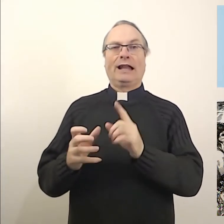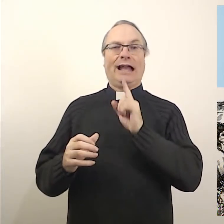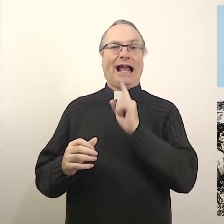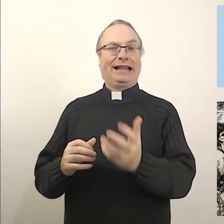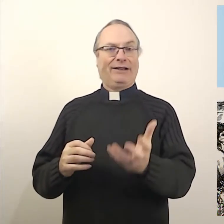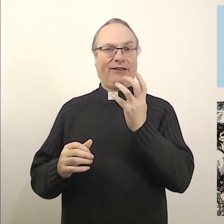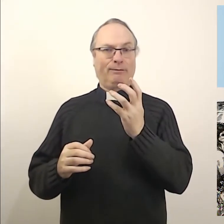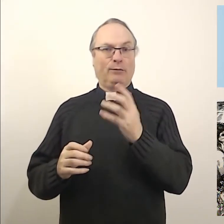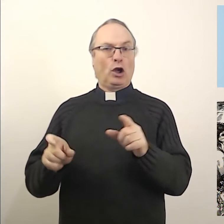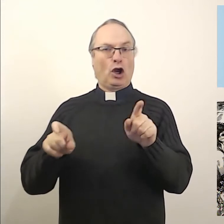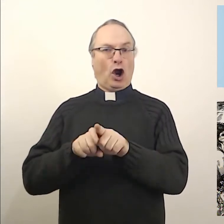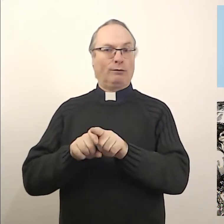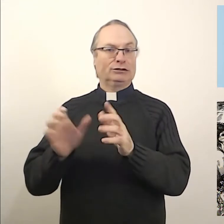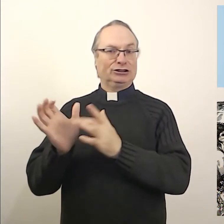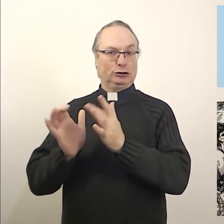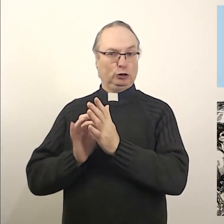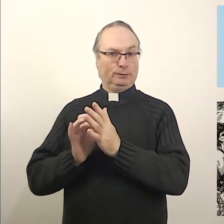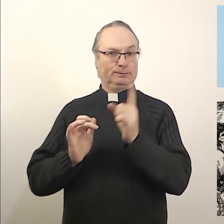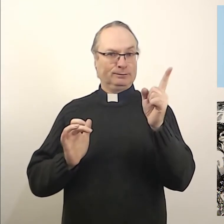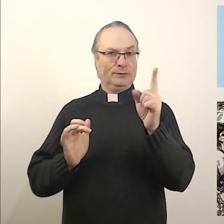En effet, comme Jésus